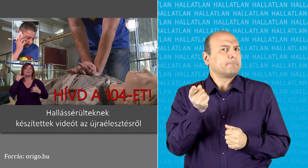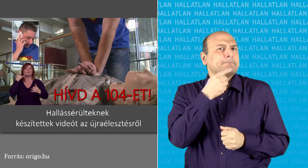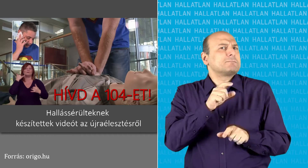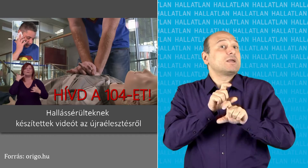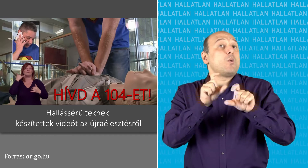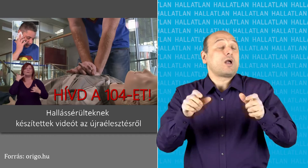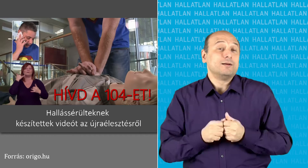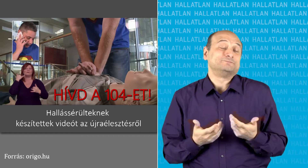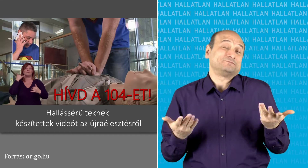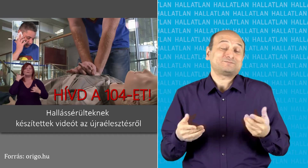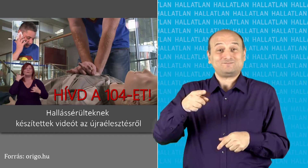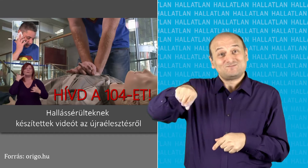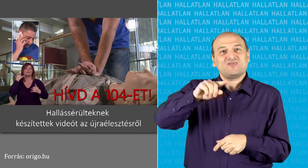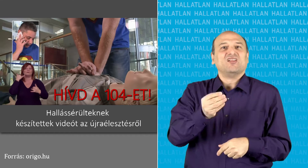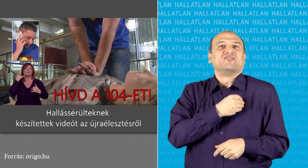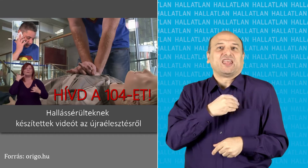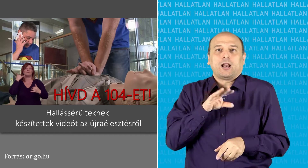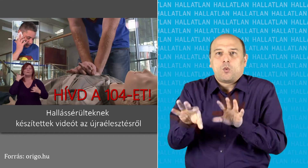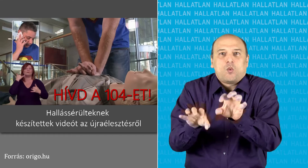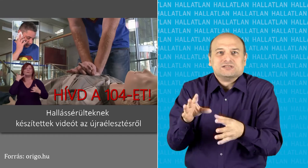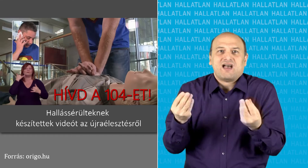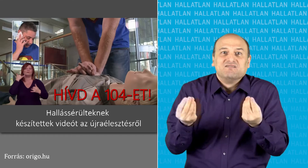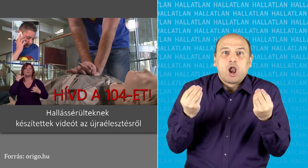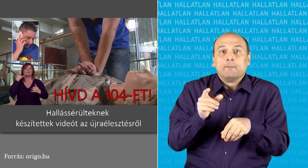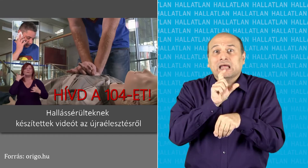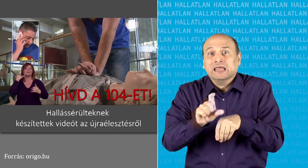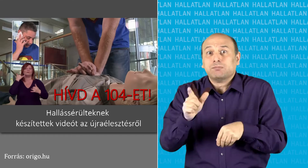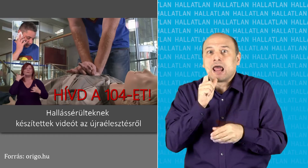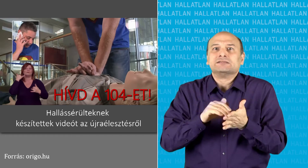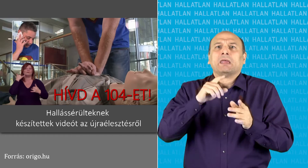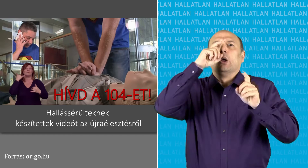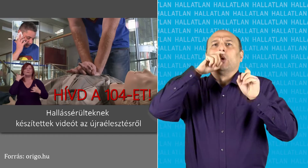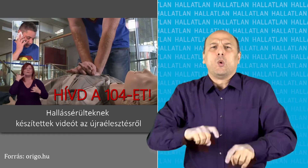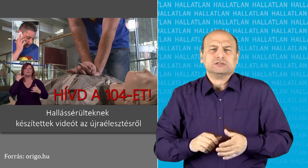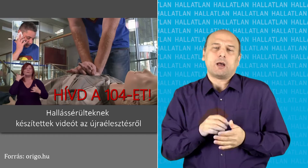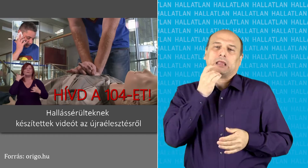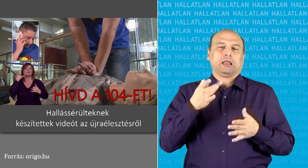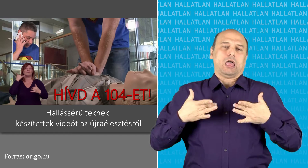Attól tartanak, hogy ártani fognak a betegnek,